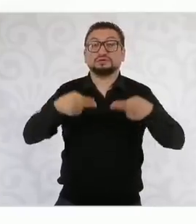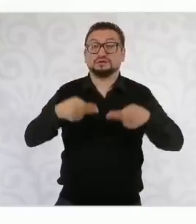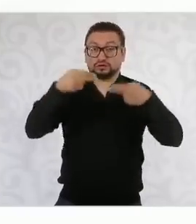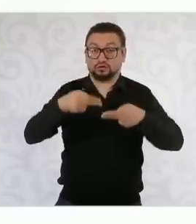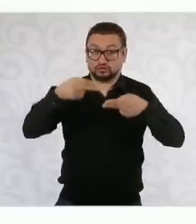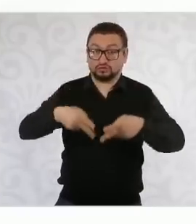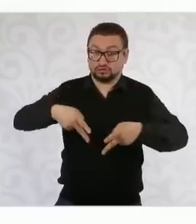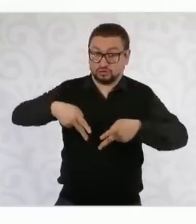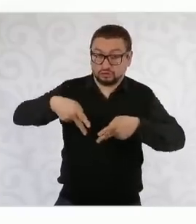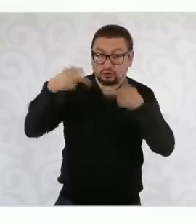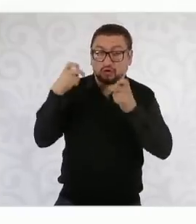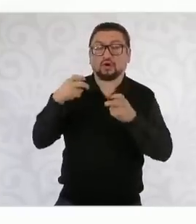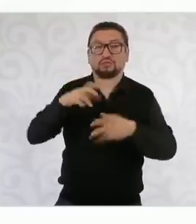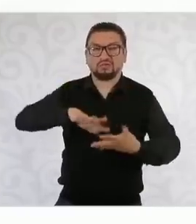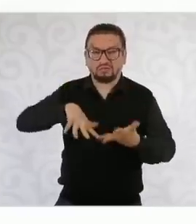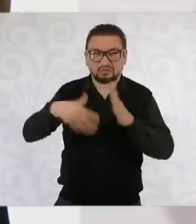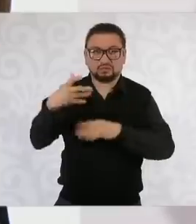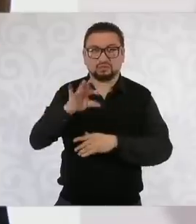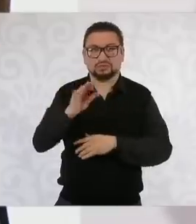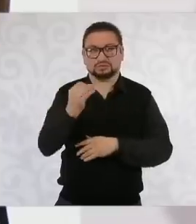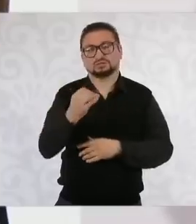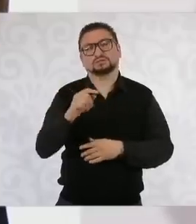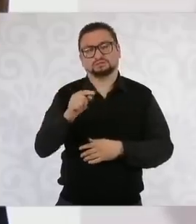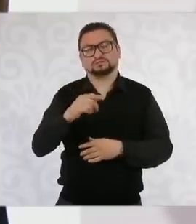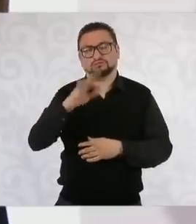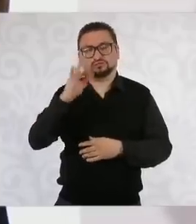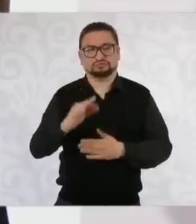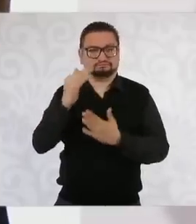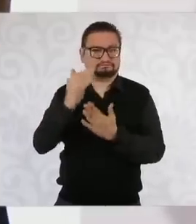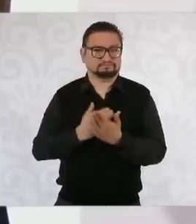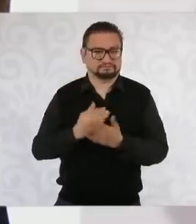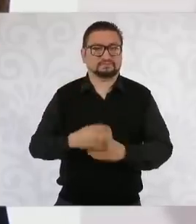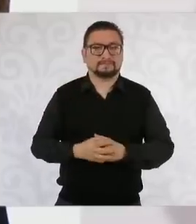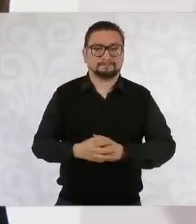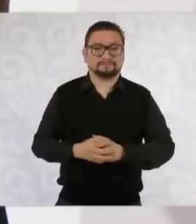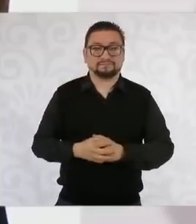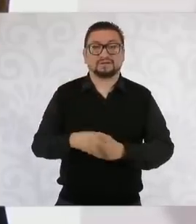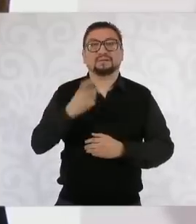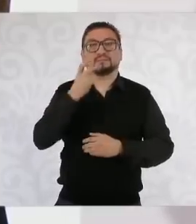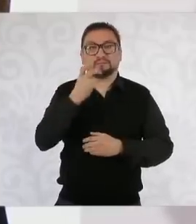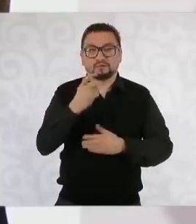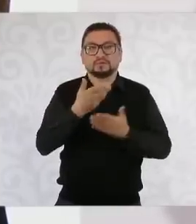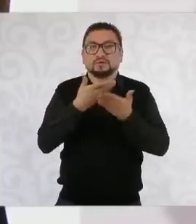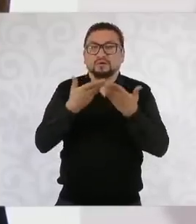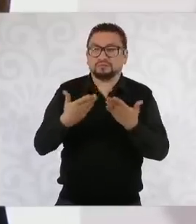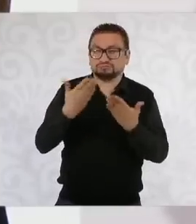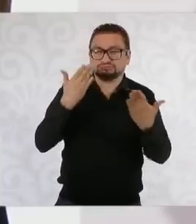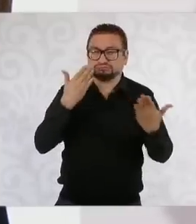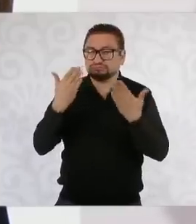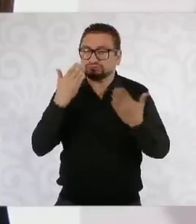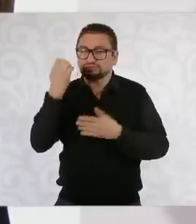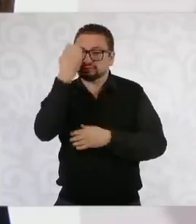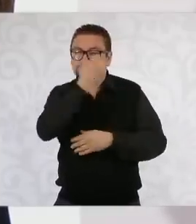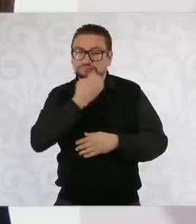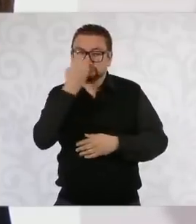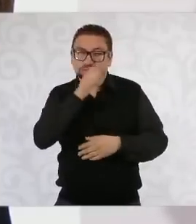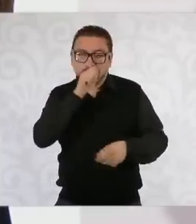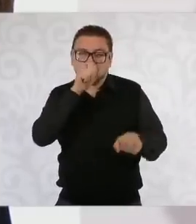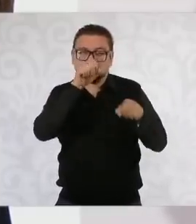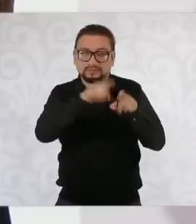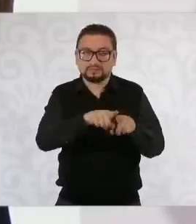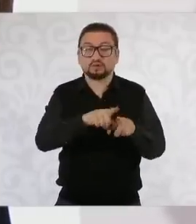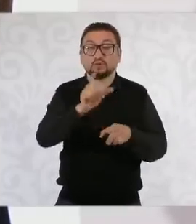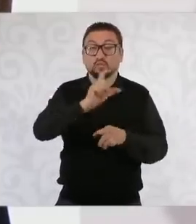en 49 por. ahora si analizamos el comportamiento de estos mismos delitos en los primeros 100 días